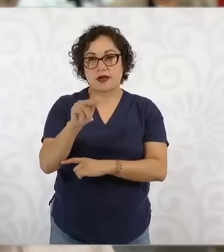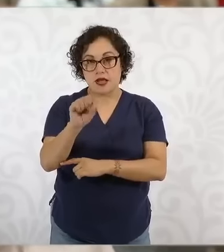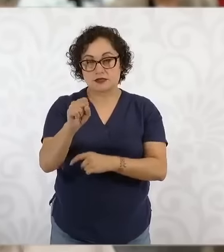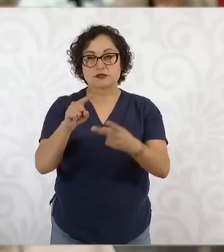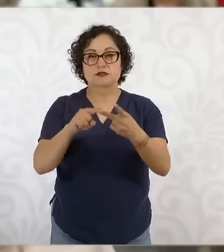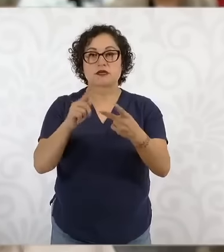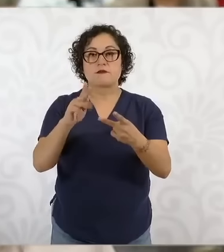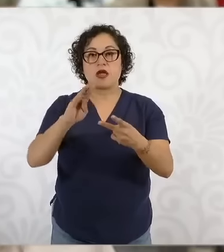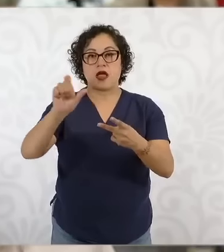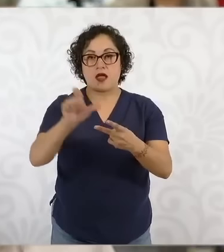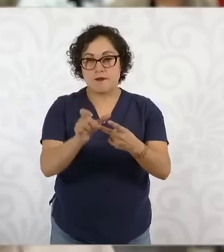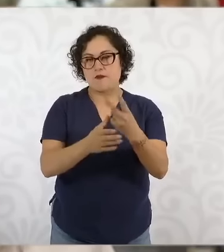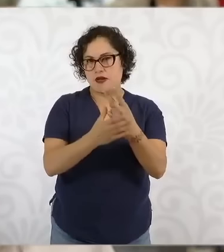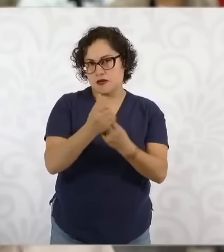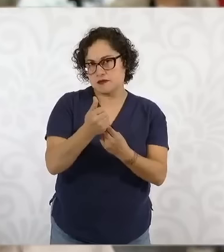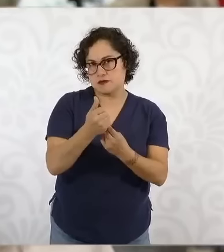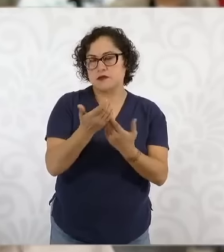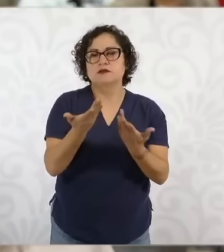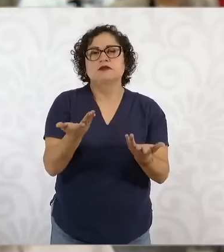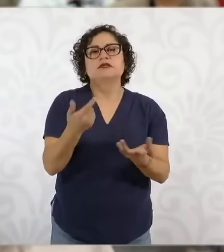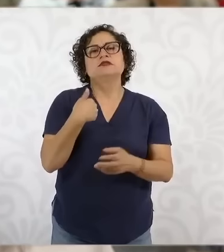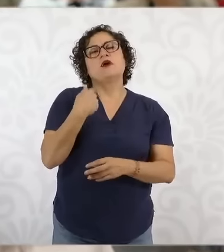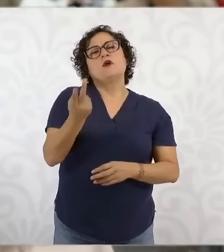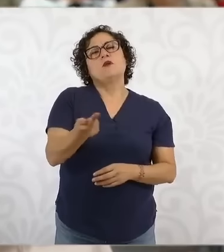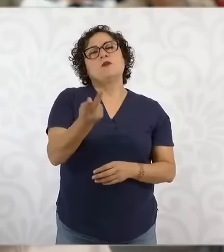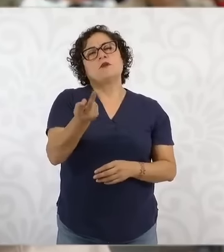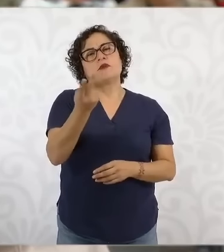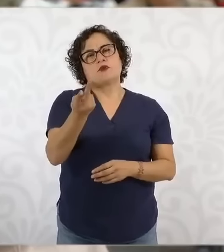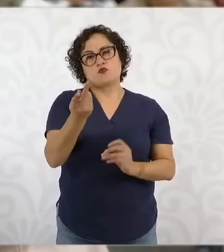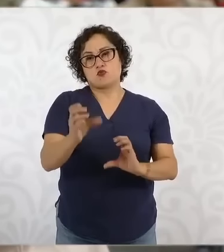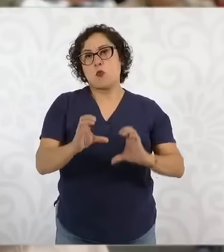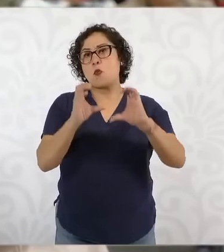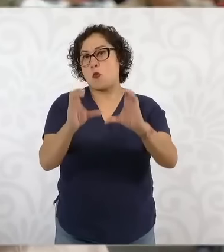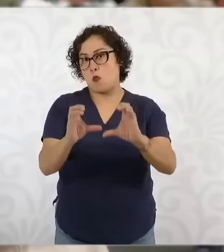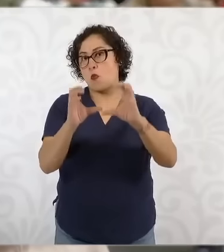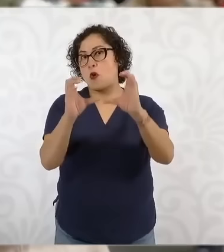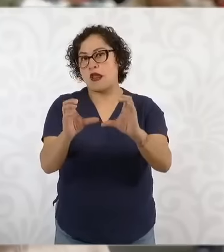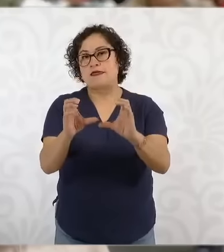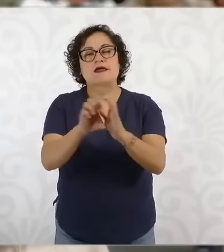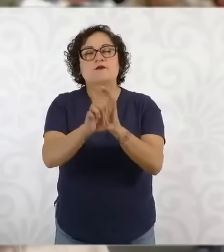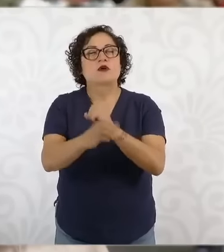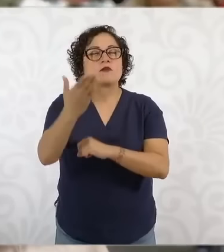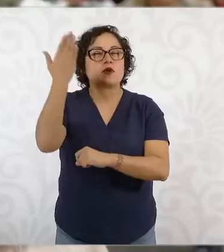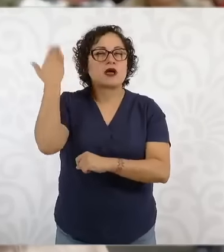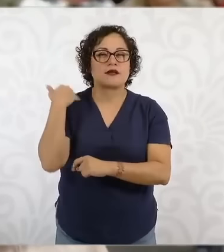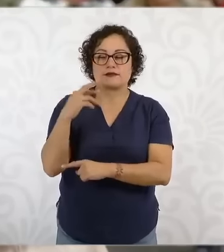¿cómo hacerle para que no pase lo mismo que pasó con Repsol cuando Pemex se unió? Que el